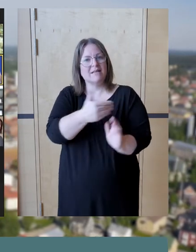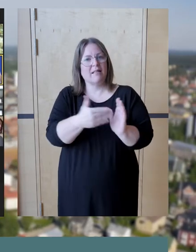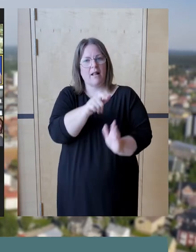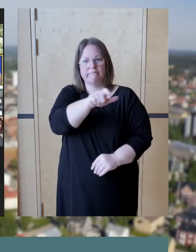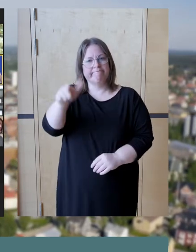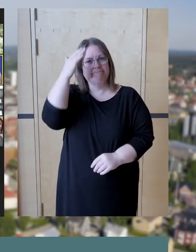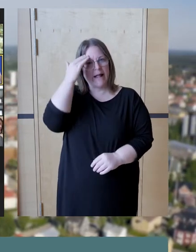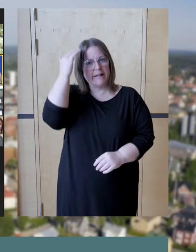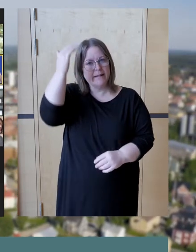Och då